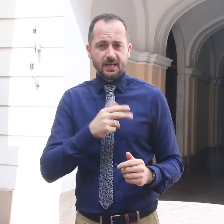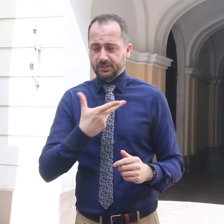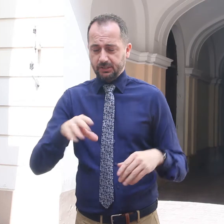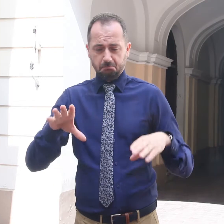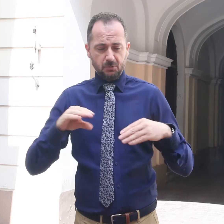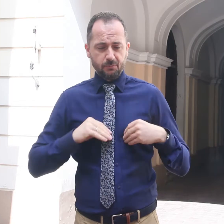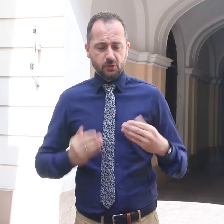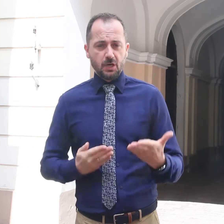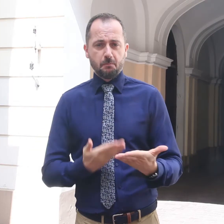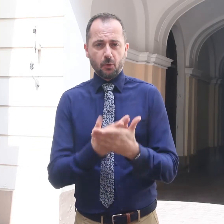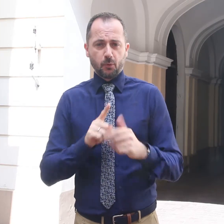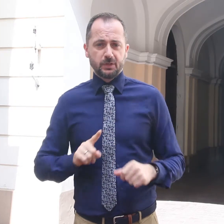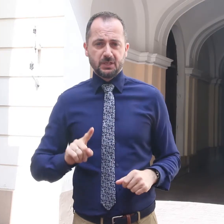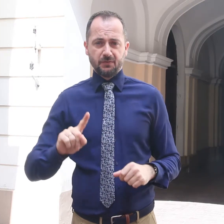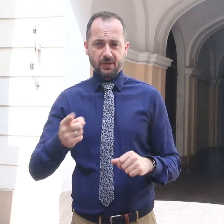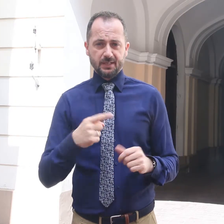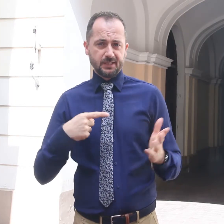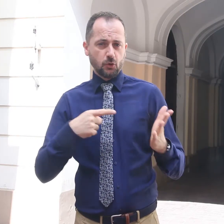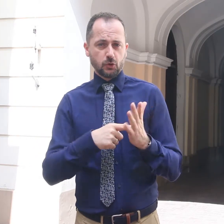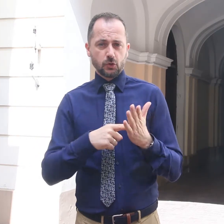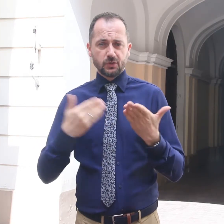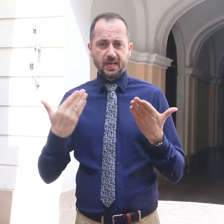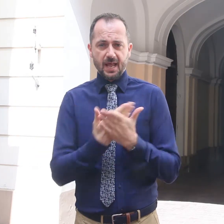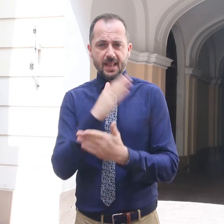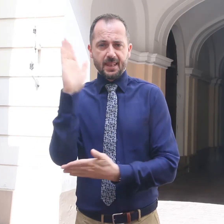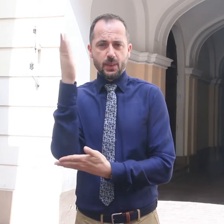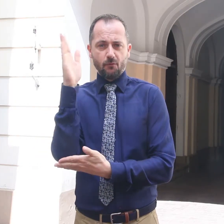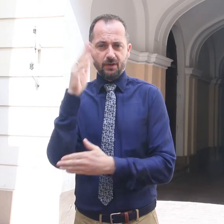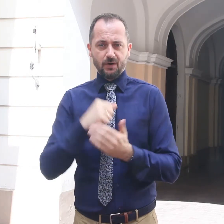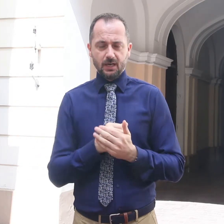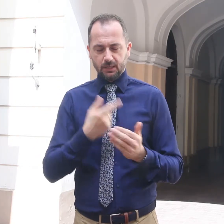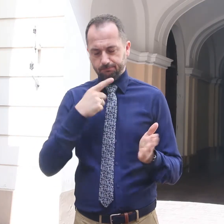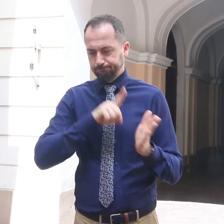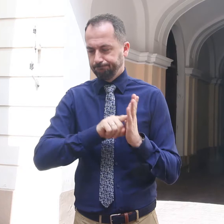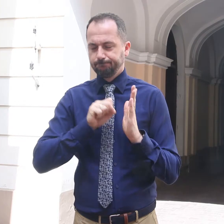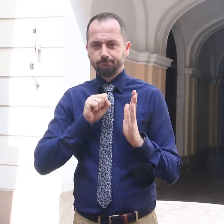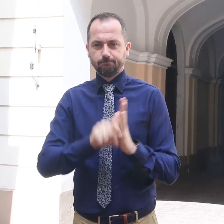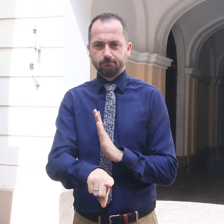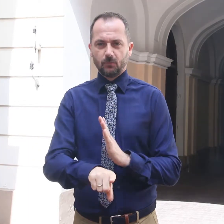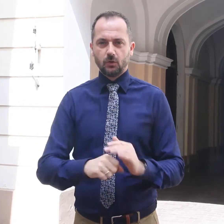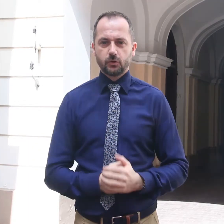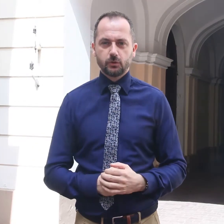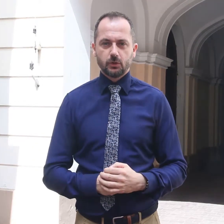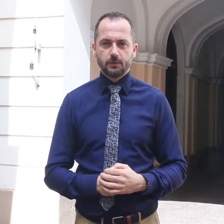Natomiast delegaci nie zaakceptowali propozycji Francji odnośnie kształtu flagi Głuchych.